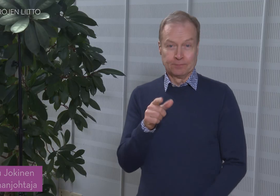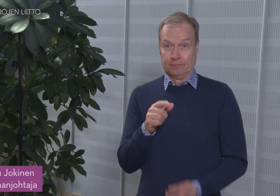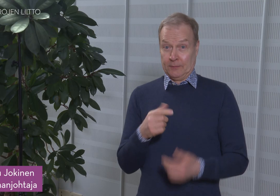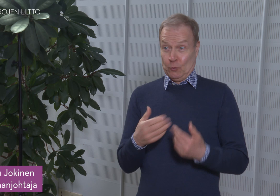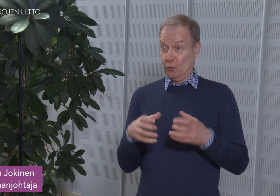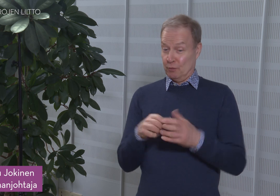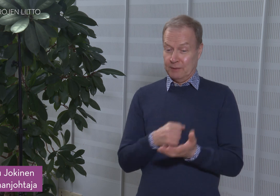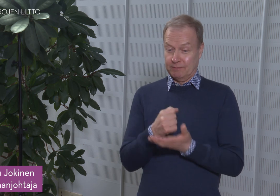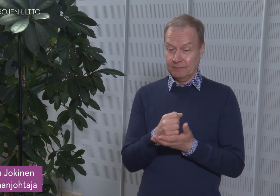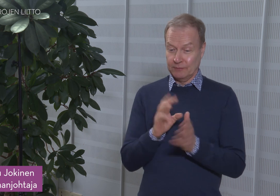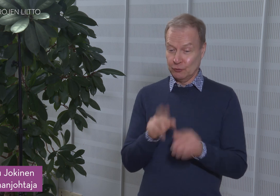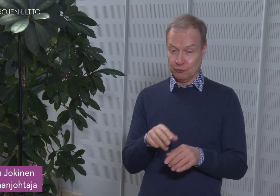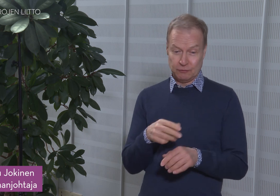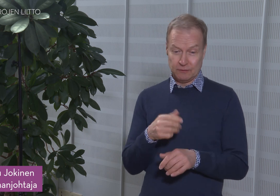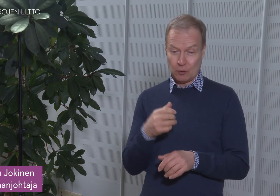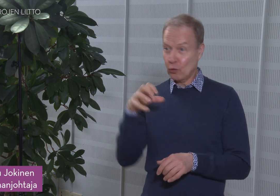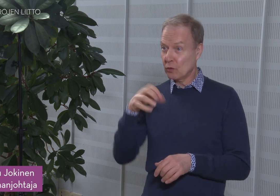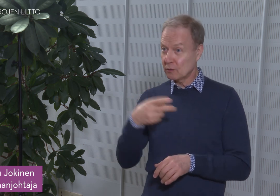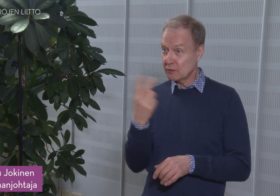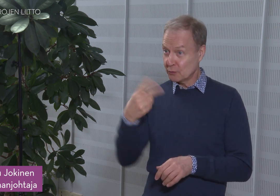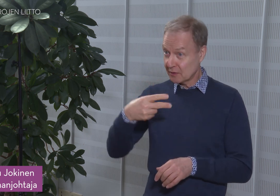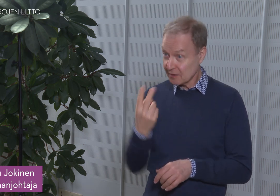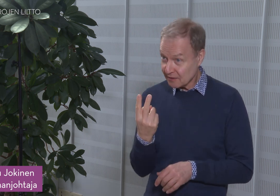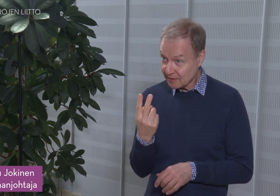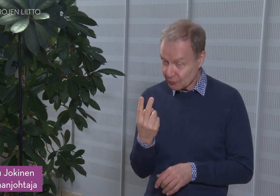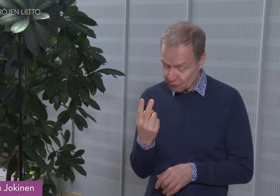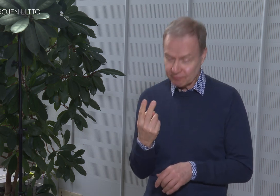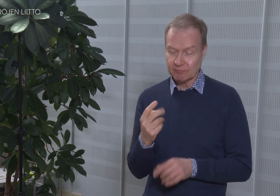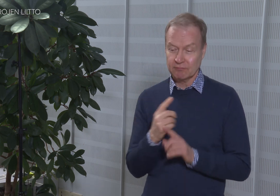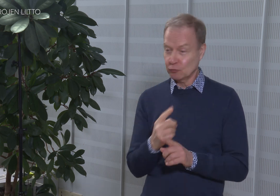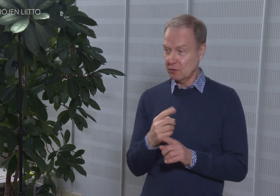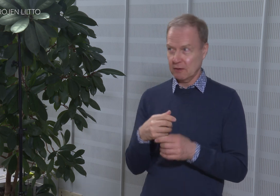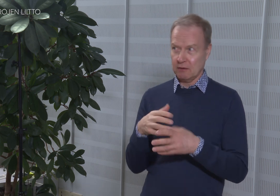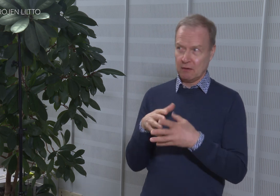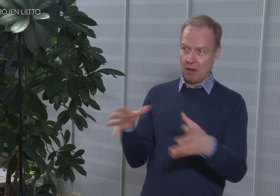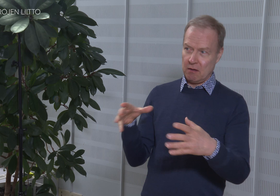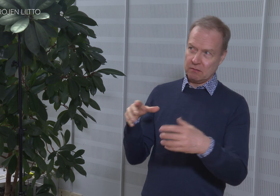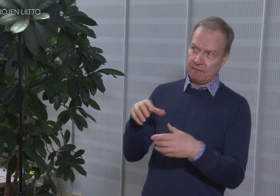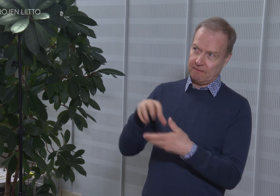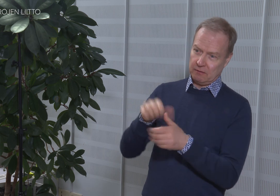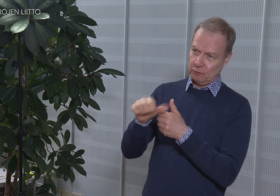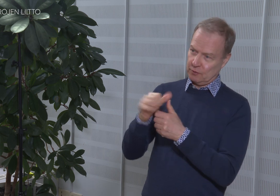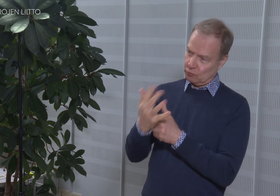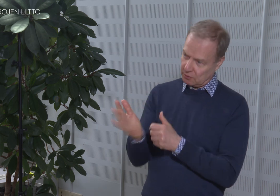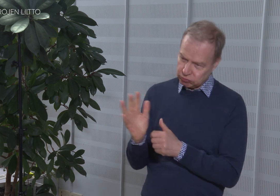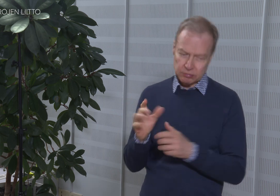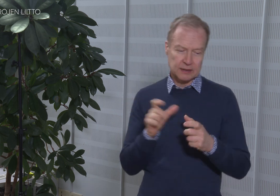Työryhmä perustettiin lokakuussa 2022, ja siinä on mukana laajasti valtion -